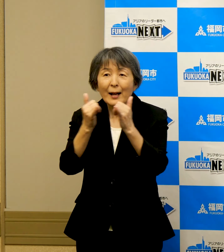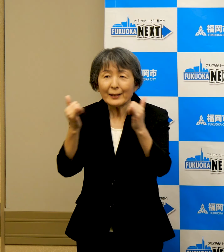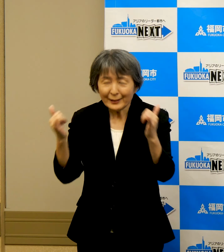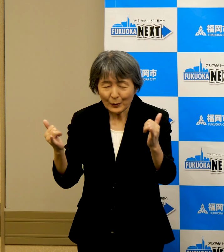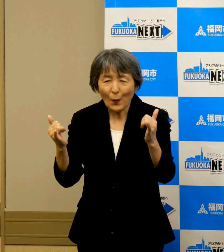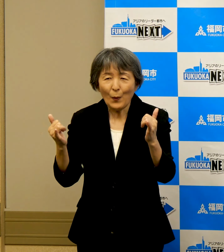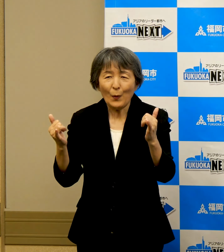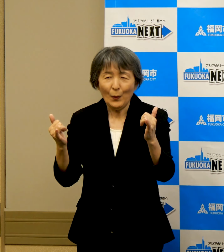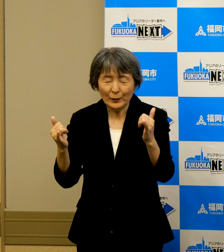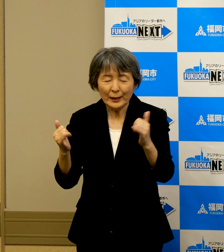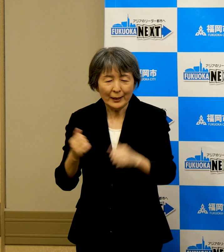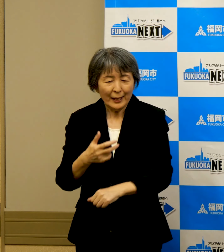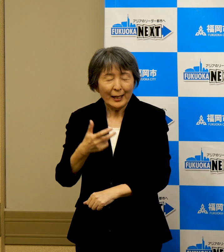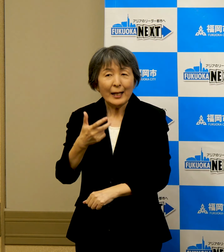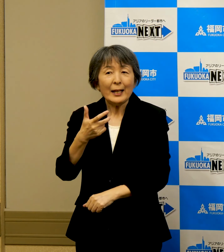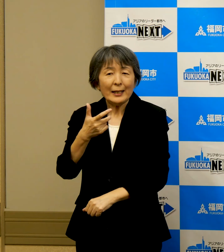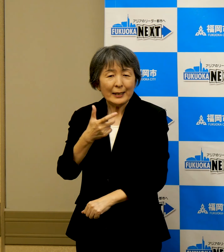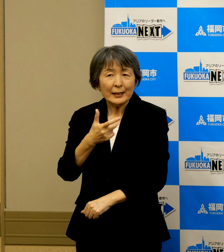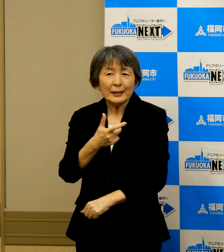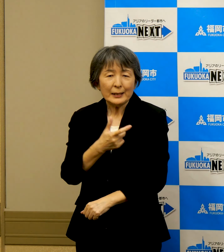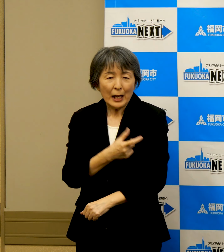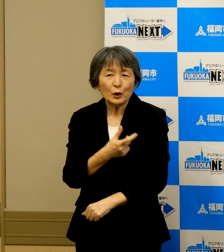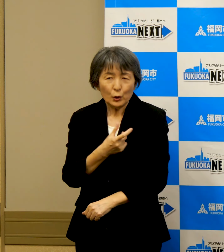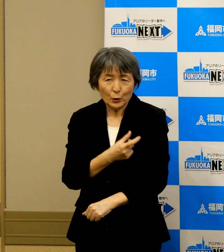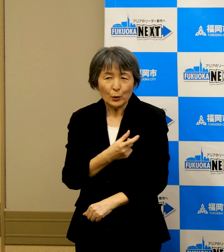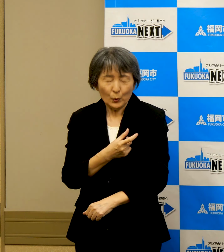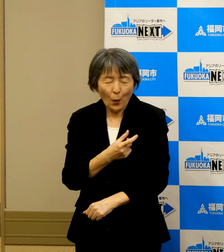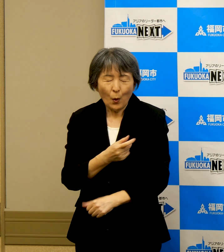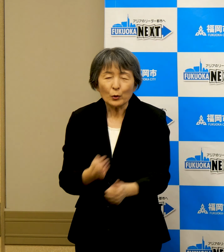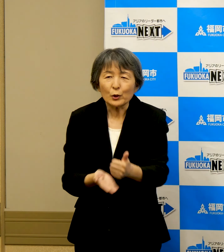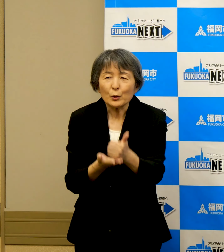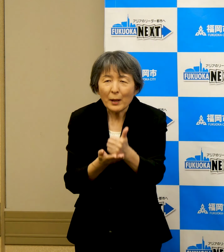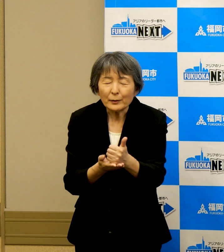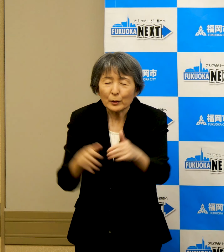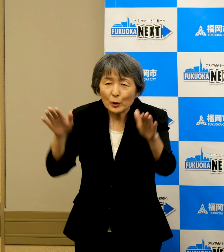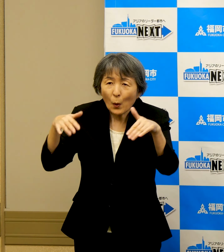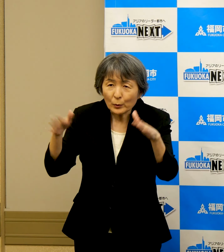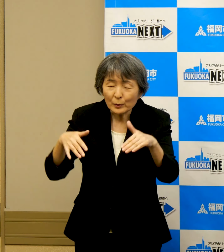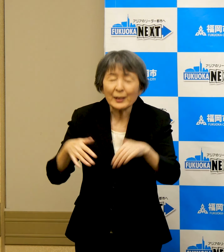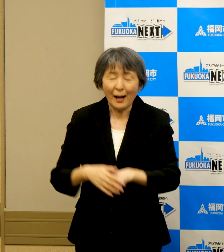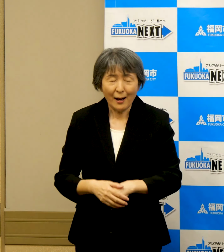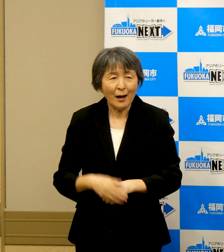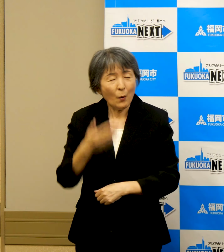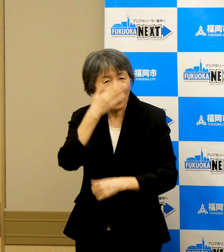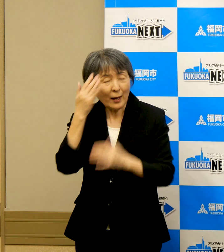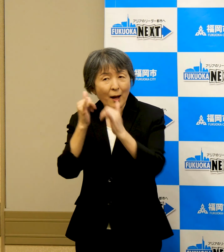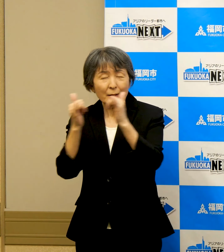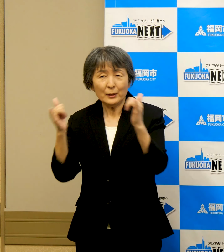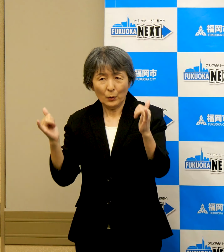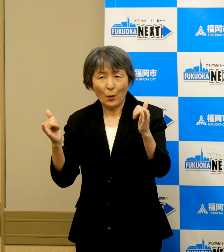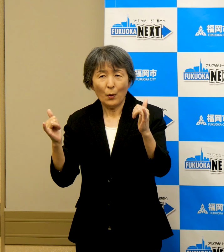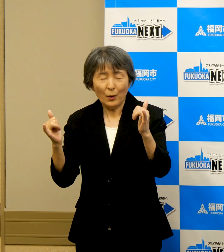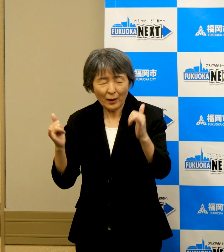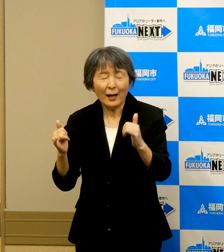特にその接種勧奨していくか それから特に話が出たのは 若い人もそうなんですが